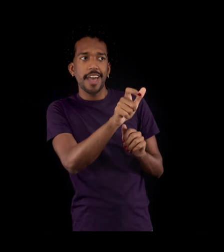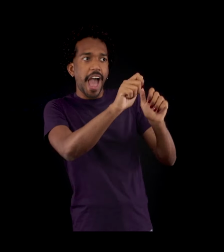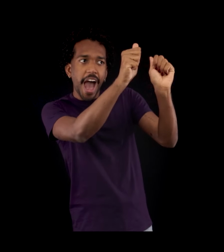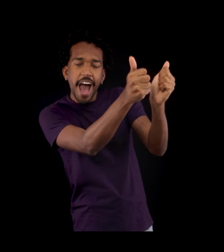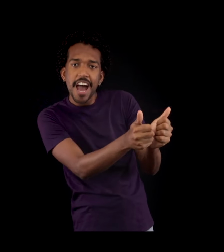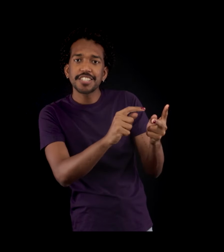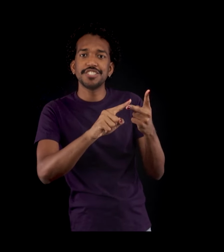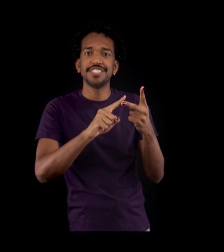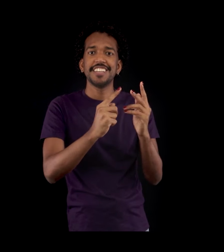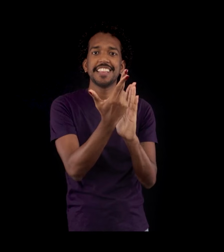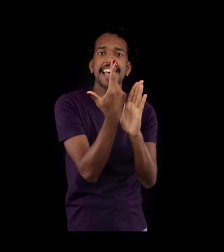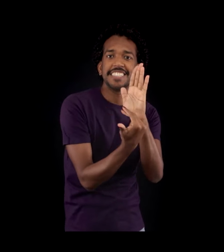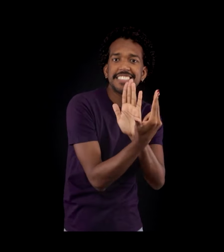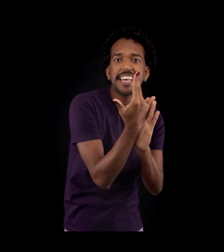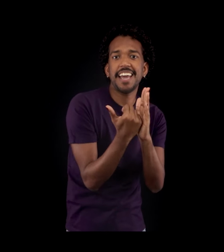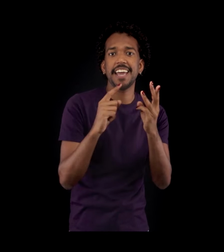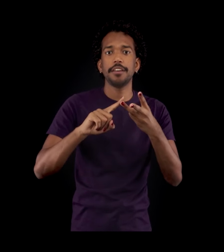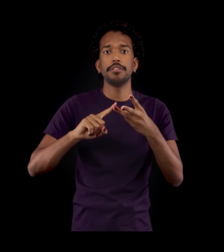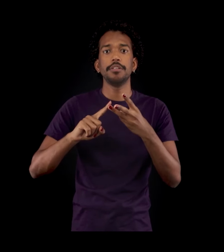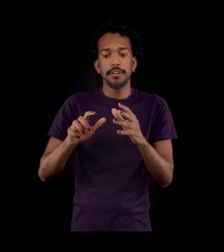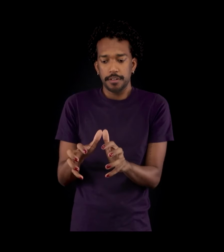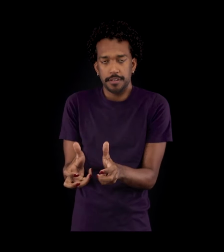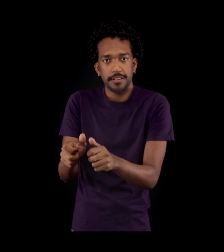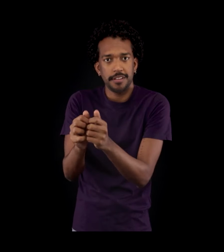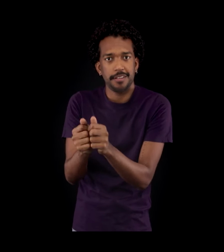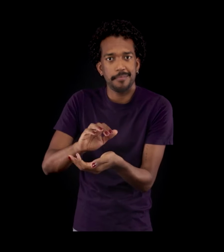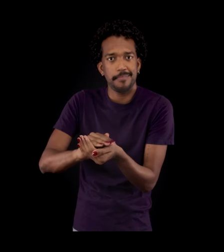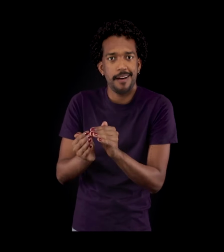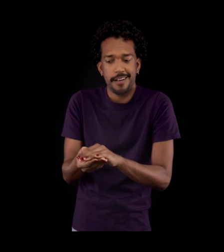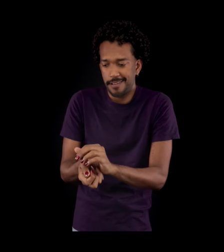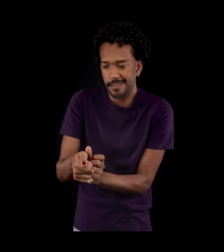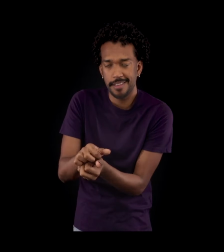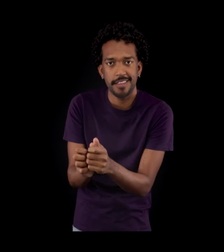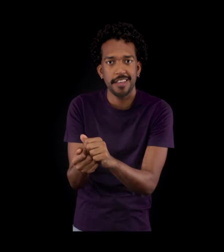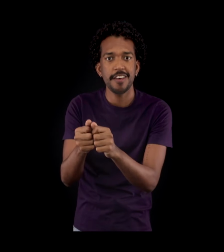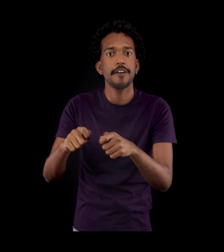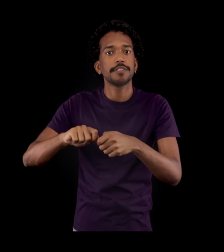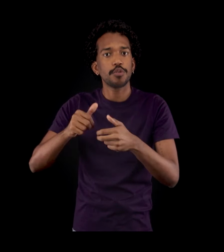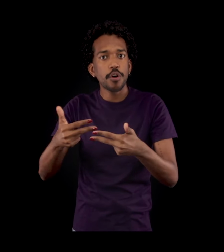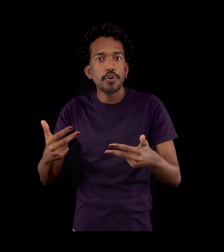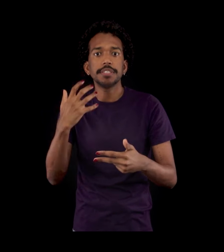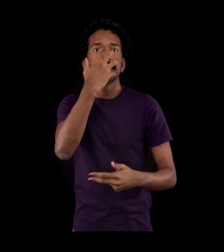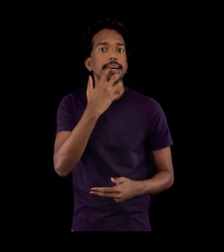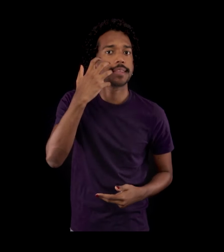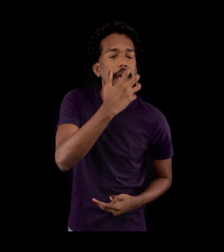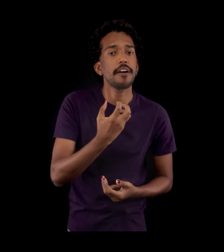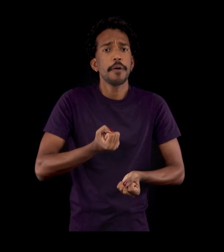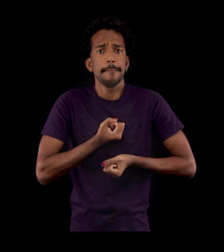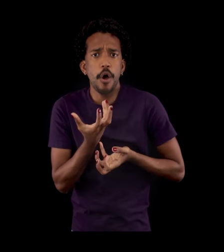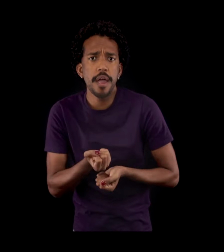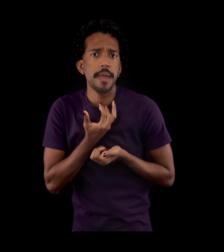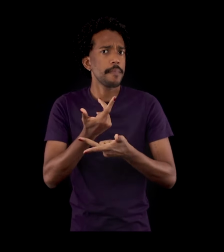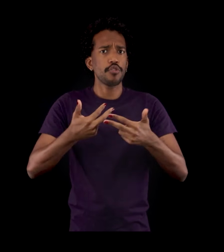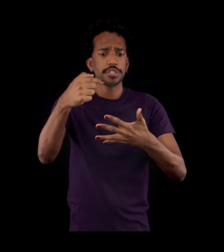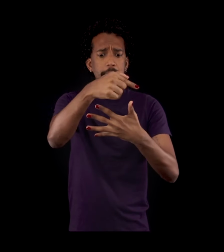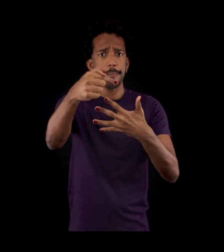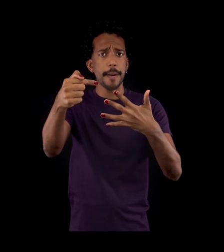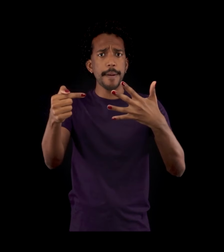com desenho, pegavam uma cerâmica e faziam alguma coisa, cantavam, faziam poemas por isso, aquilo e aquilo outro.